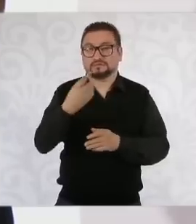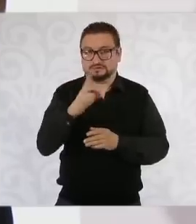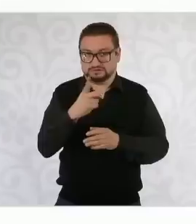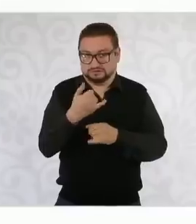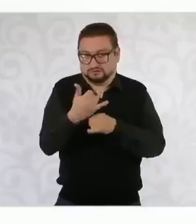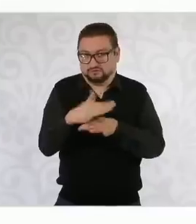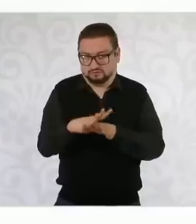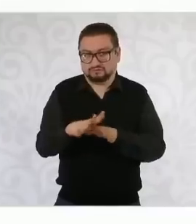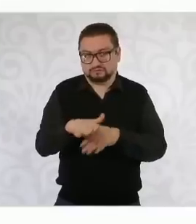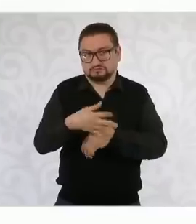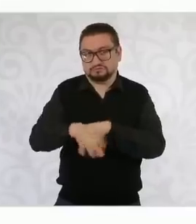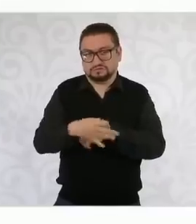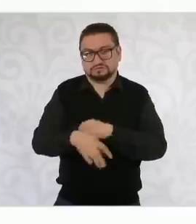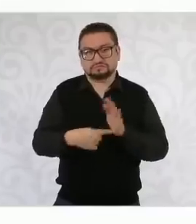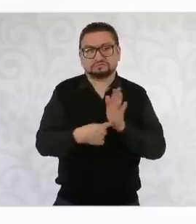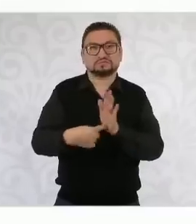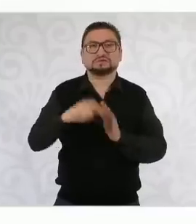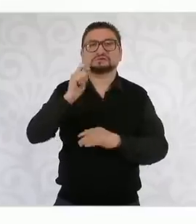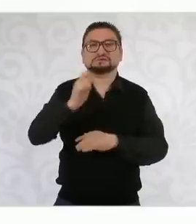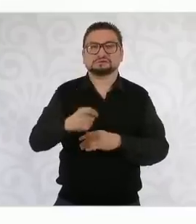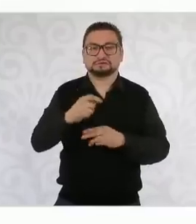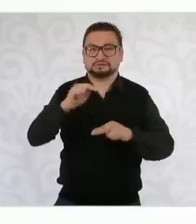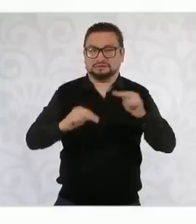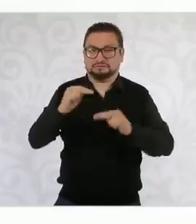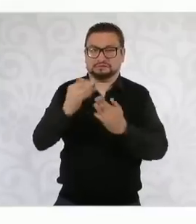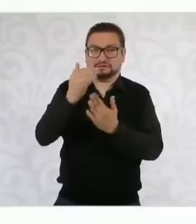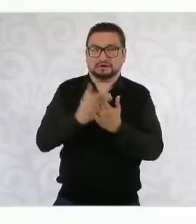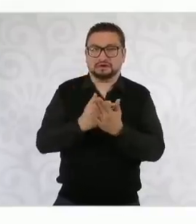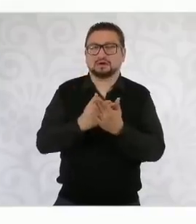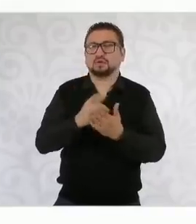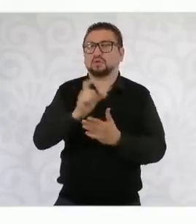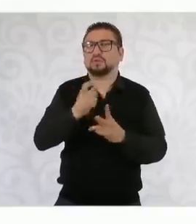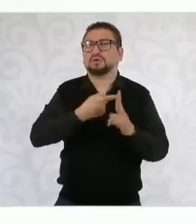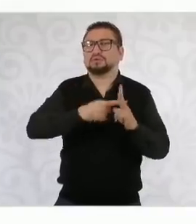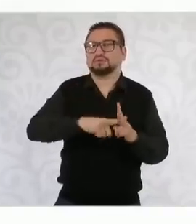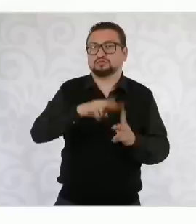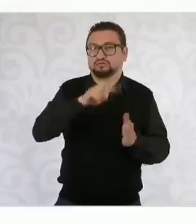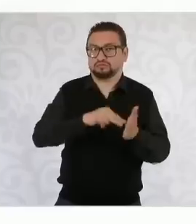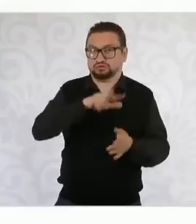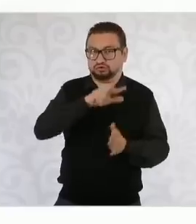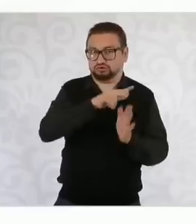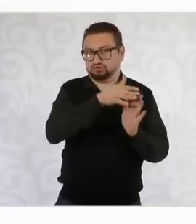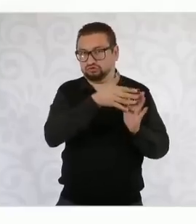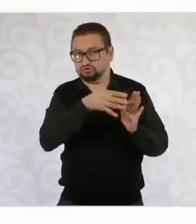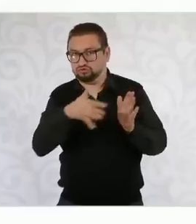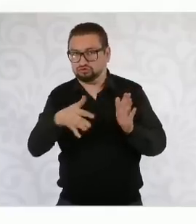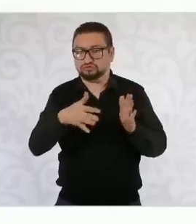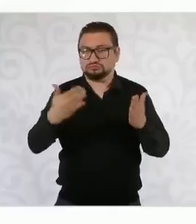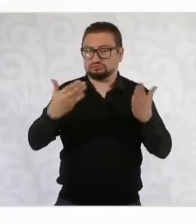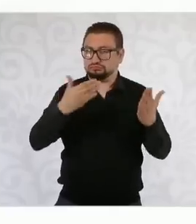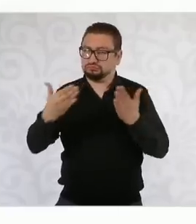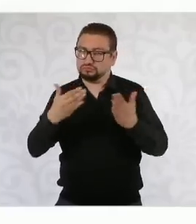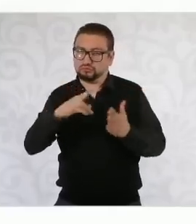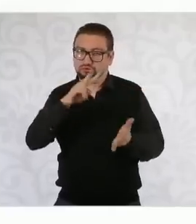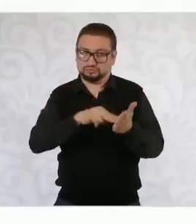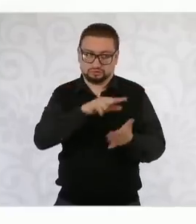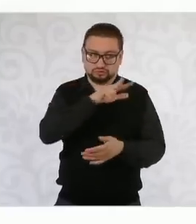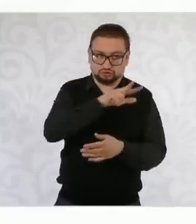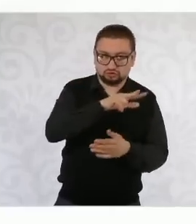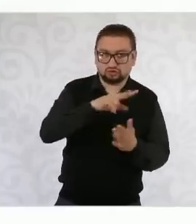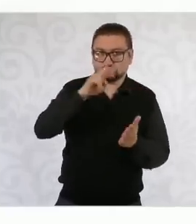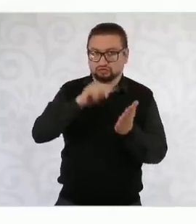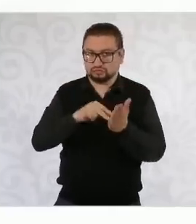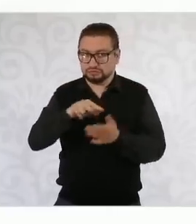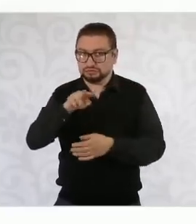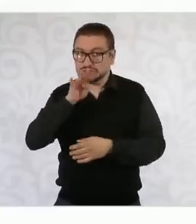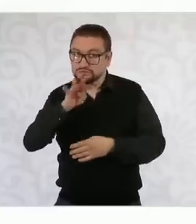este tipo de delitos se ha mantenido a la baja desde 2018 si comparamos 2018 con 2019 hay una